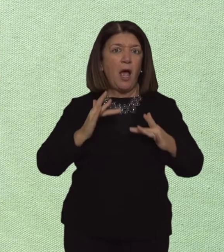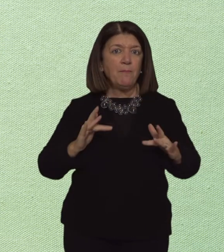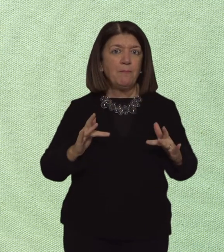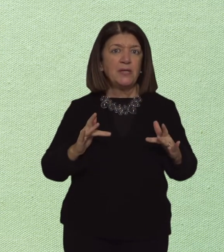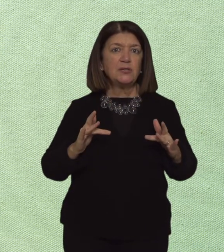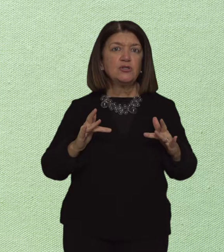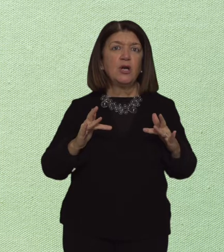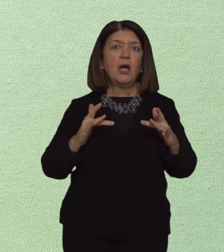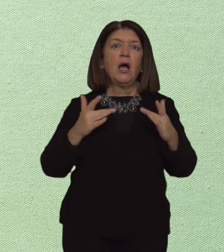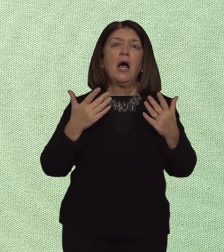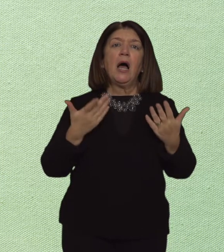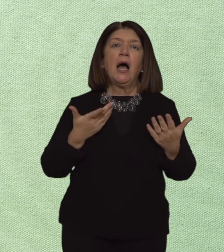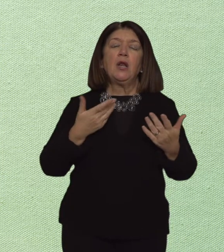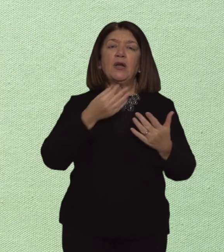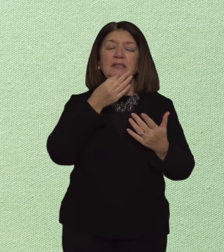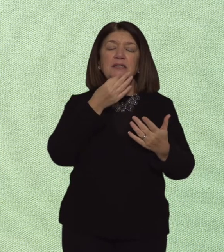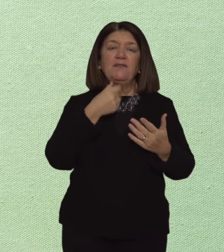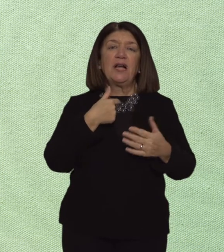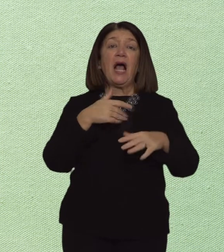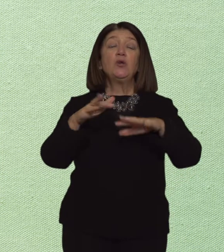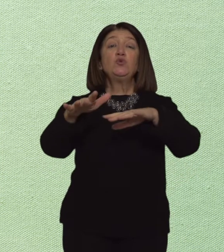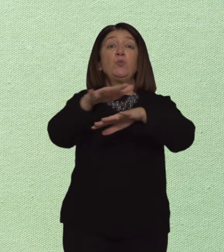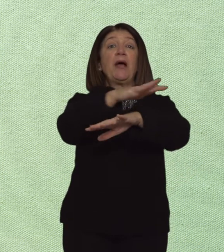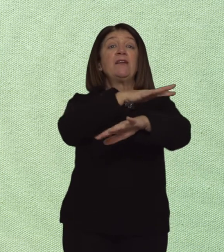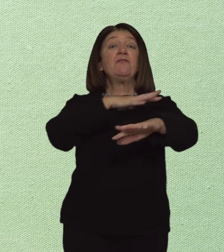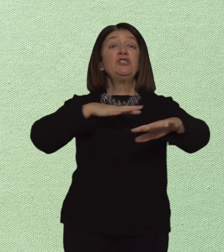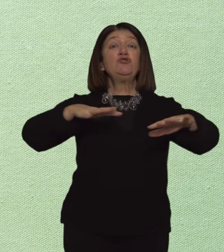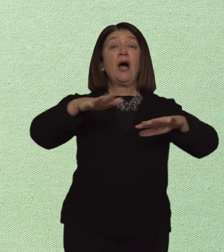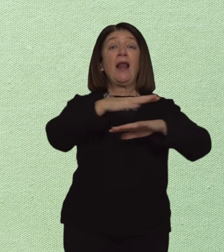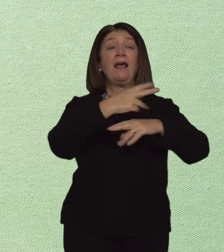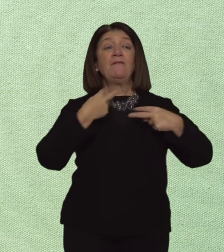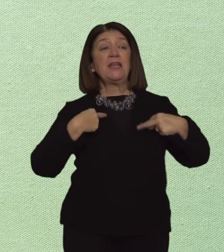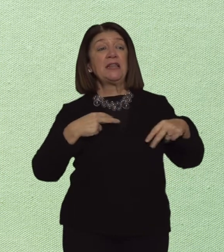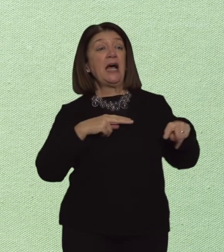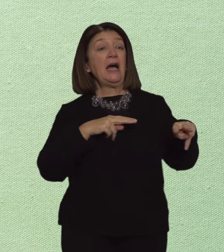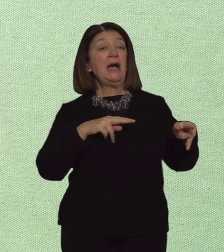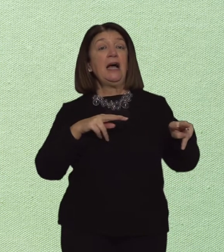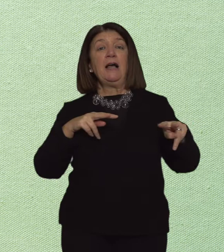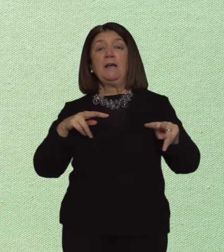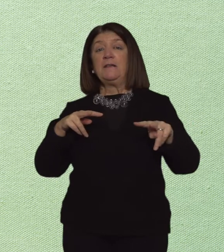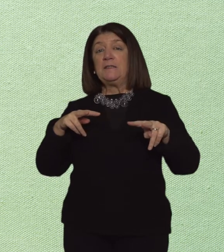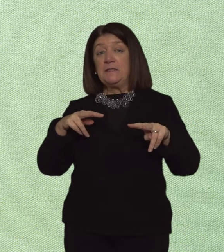come ho detto prima, essendo multilivello essendo molteplici, manifestano